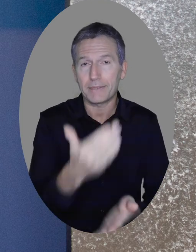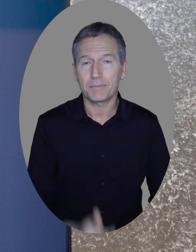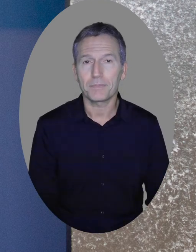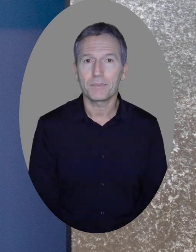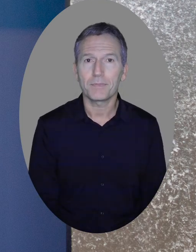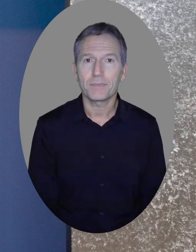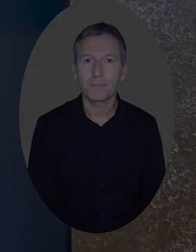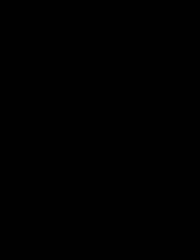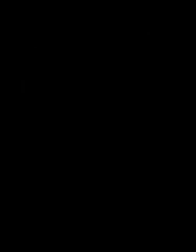Il explique notamment sa tactique que l'on appelle la terre brûlée